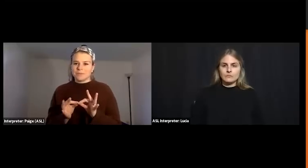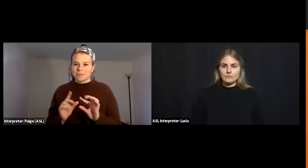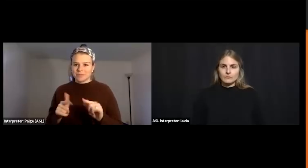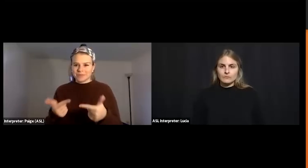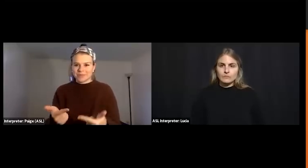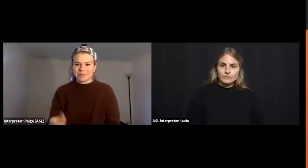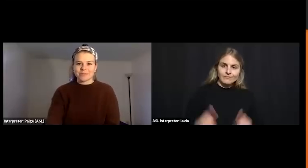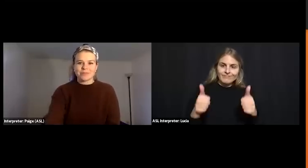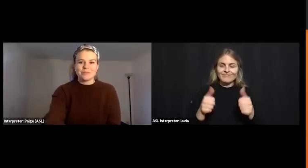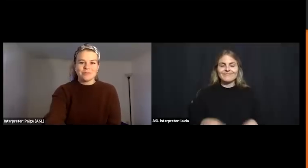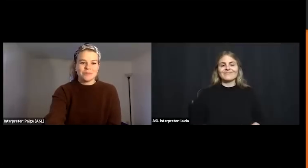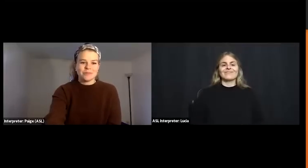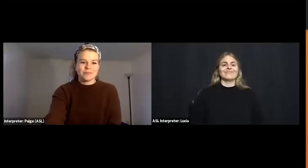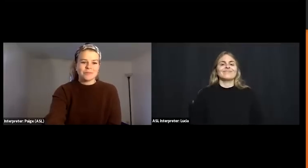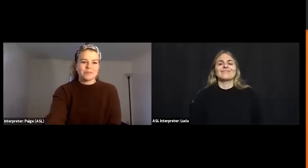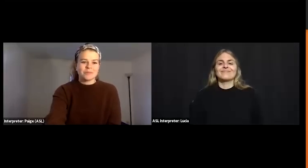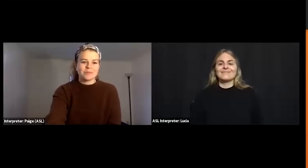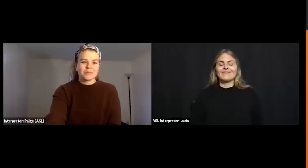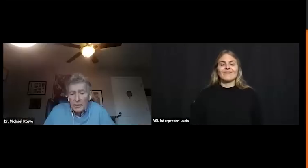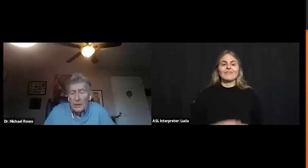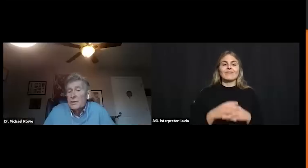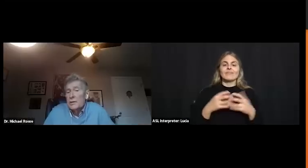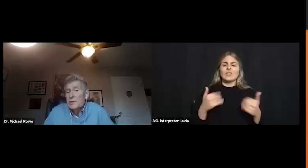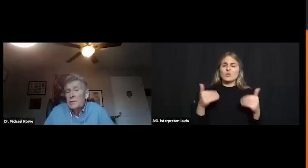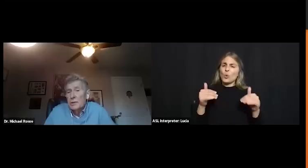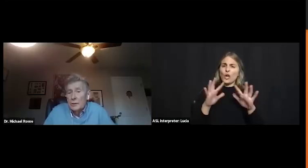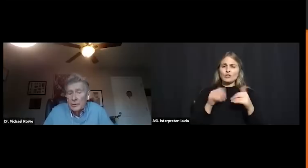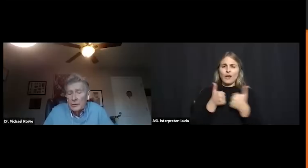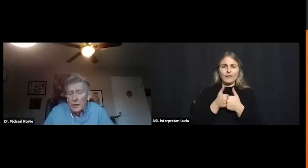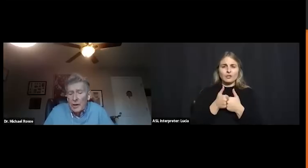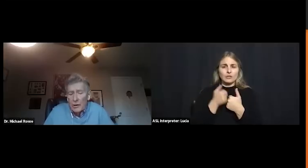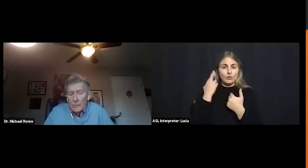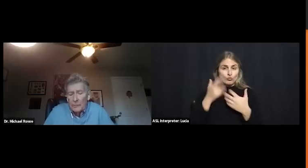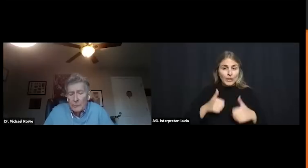Era una realidad desafiante para llevar la ciudadanía al cuidado clínico.